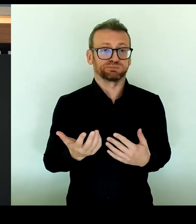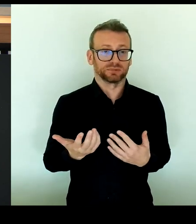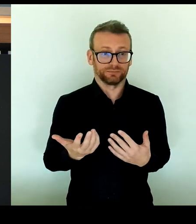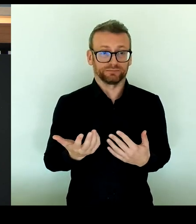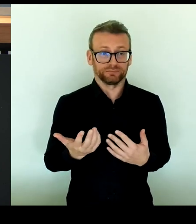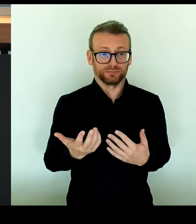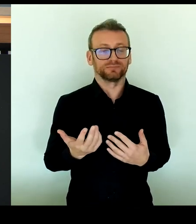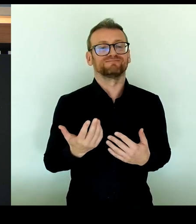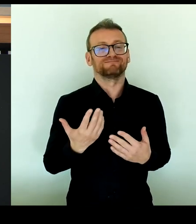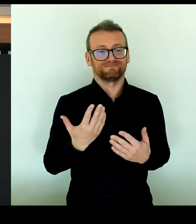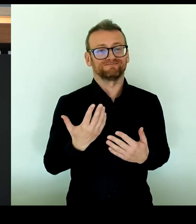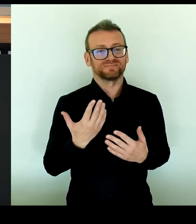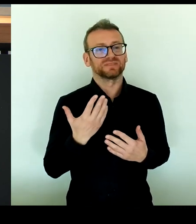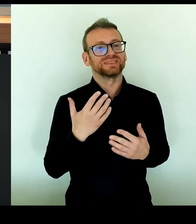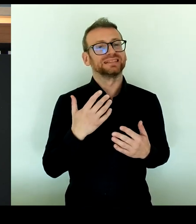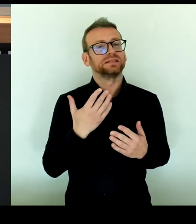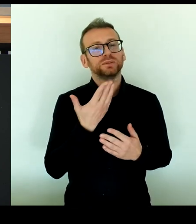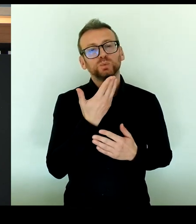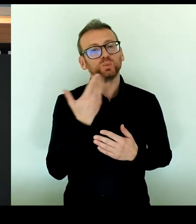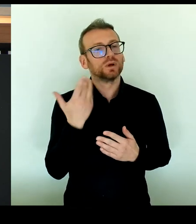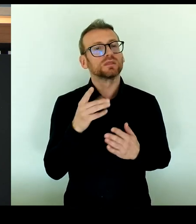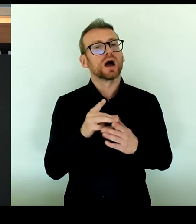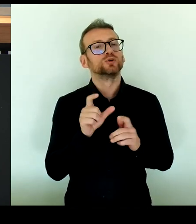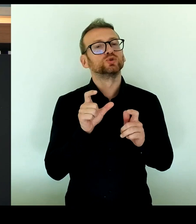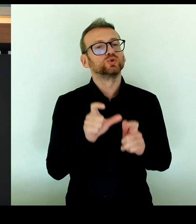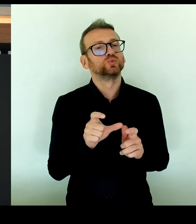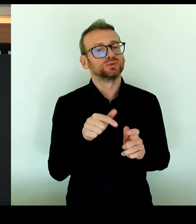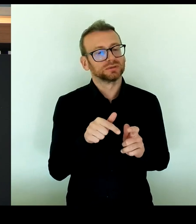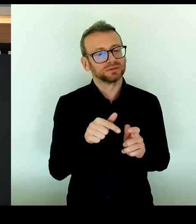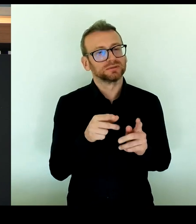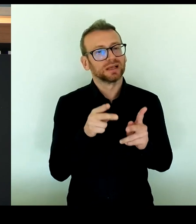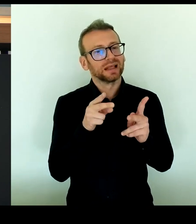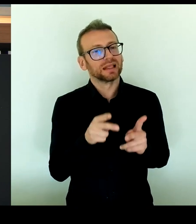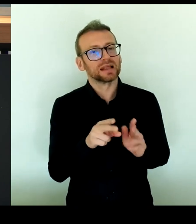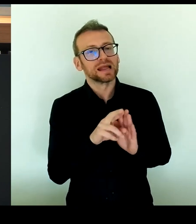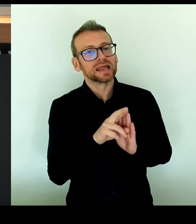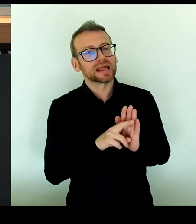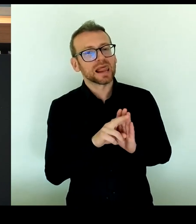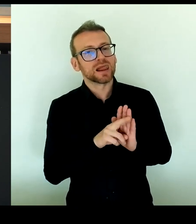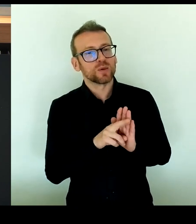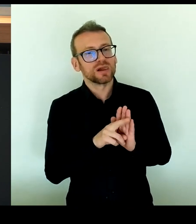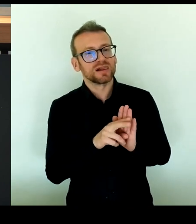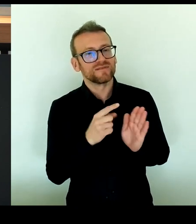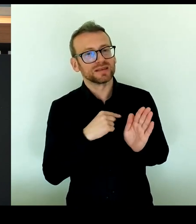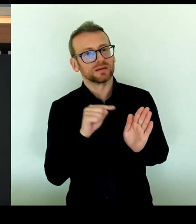wirksam werden. Auch haben wir die Berliner Bildungsverwaltung im Jahr 2020